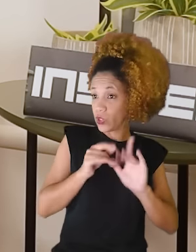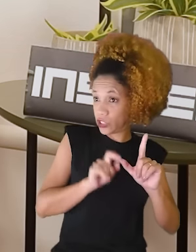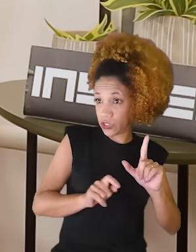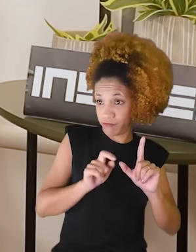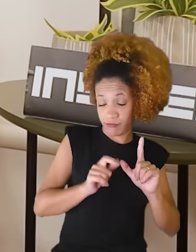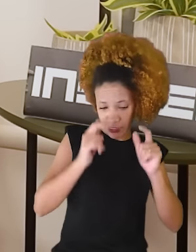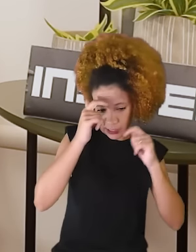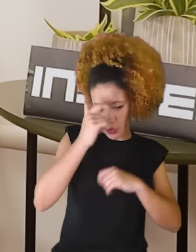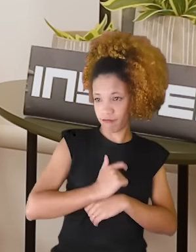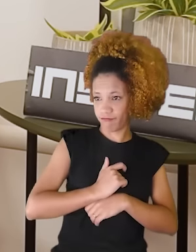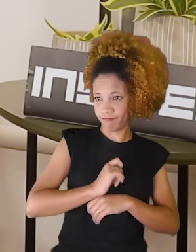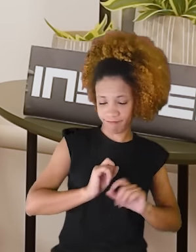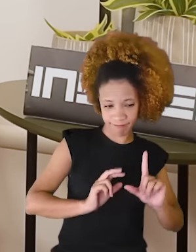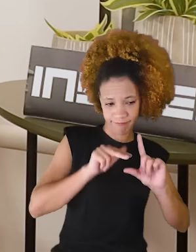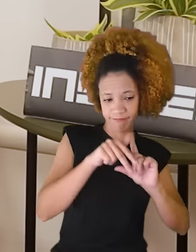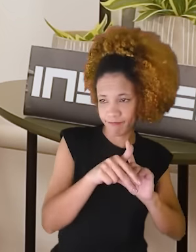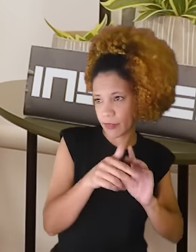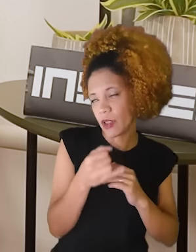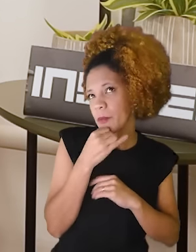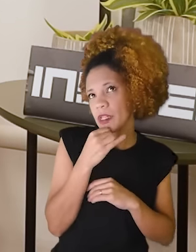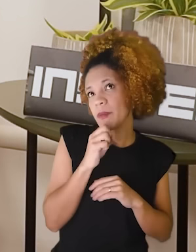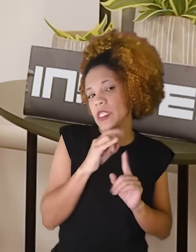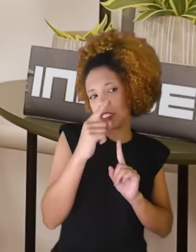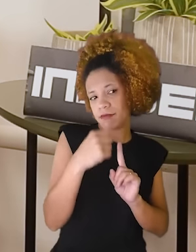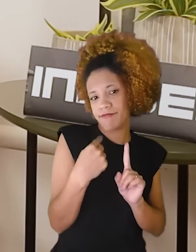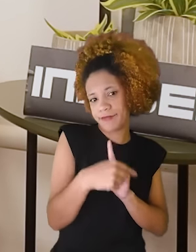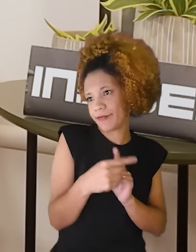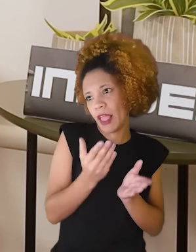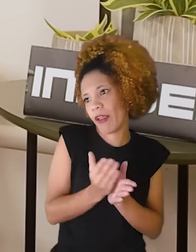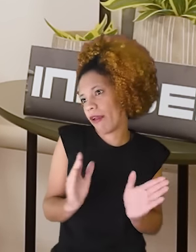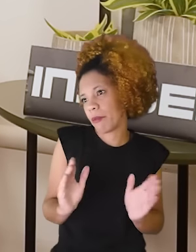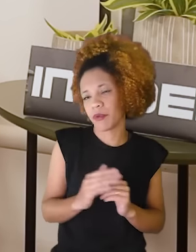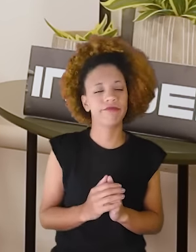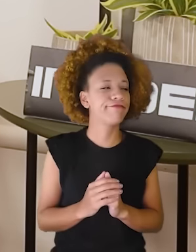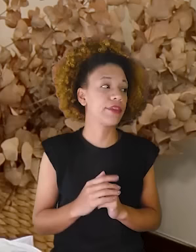e depende da minha imagem sim então se pô se um dia eu for cancelado acabou tudo irmão eu tive